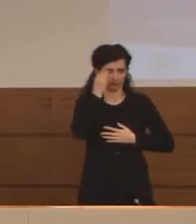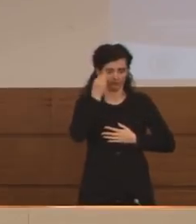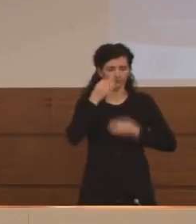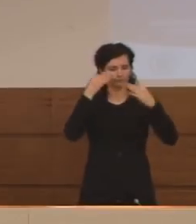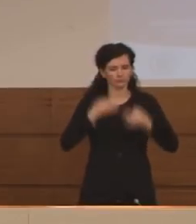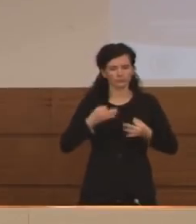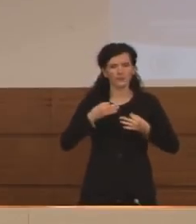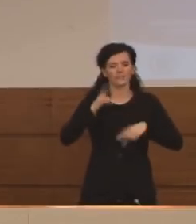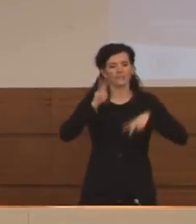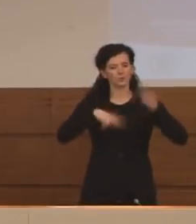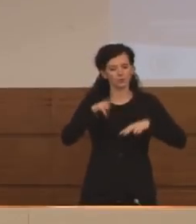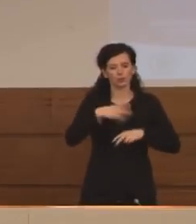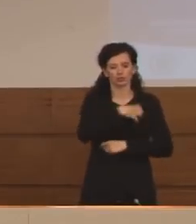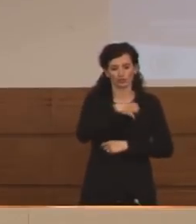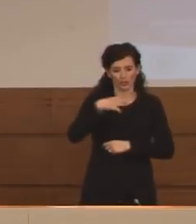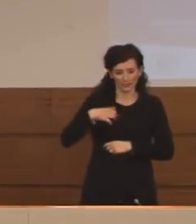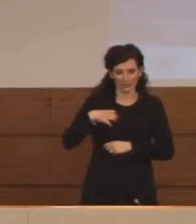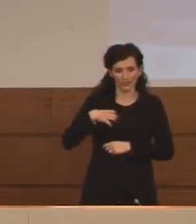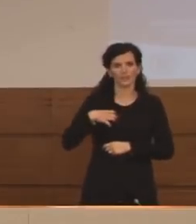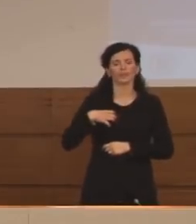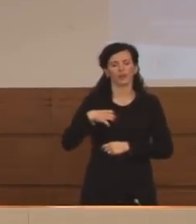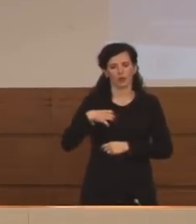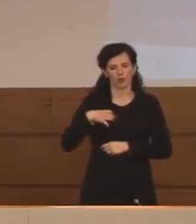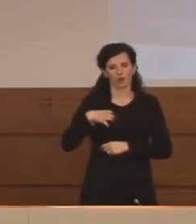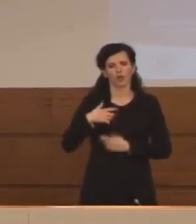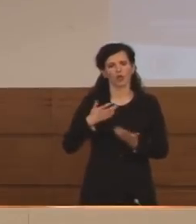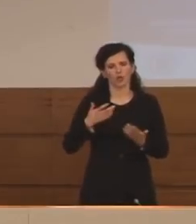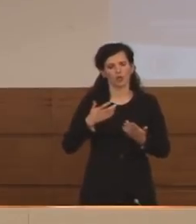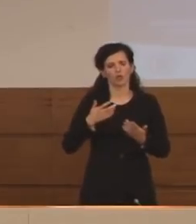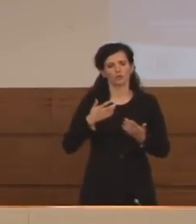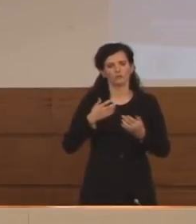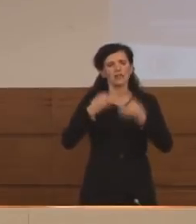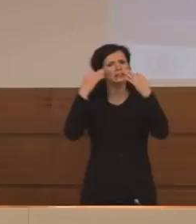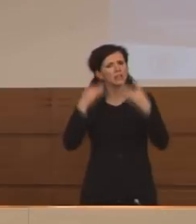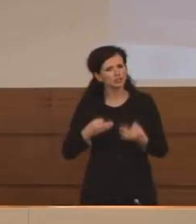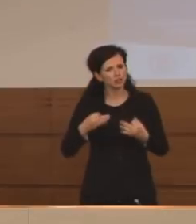e valutazioni dal punto di vista anche di decisione politica